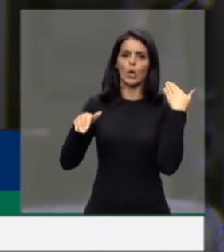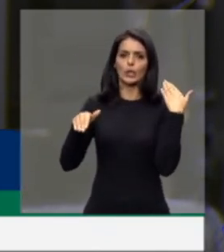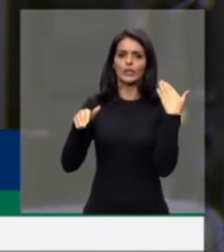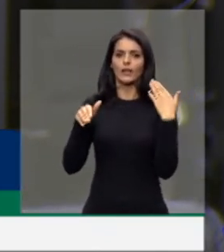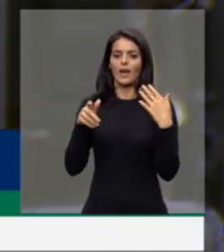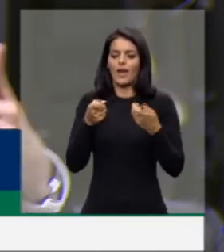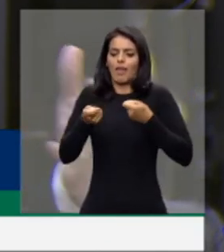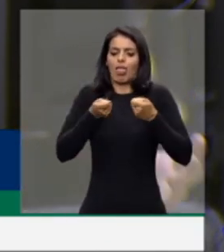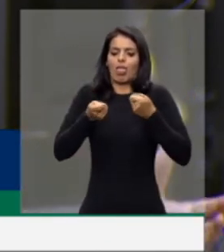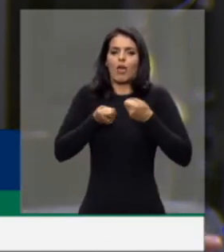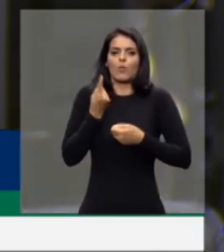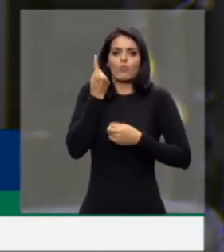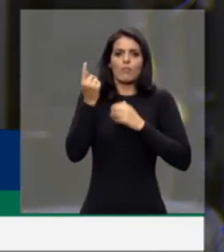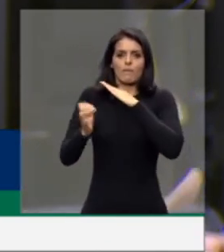OPOSTAS AS ELENCADAS PELA